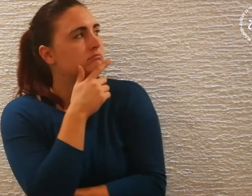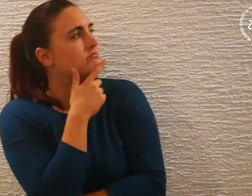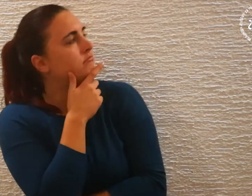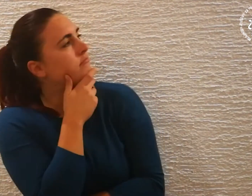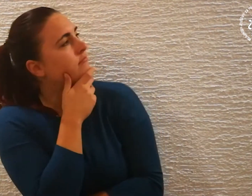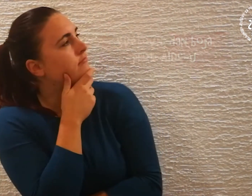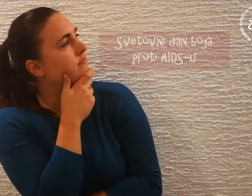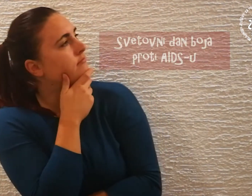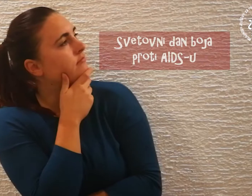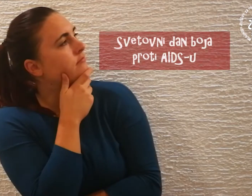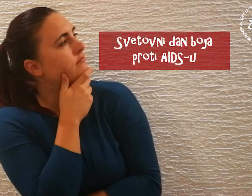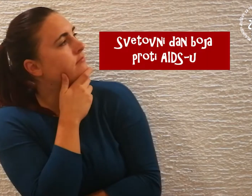Hm...